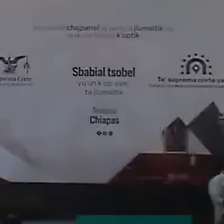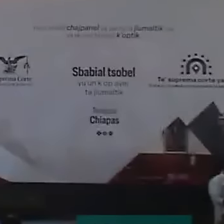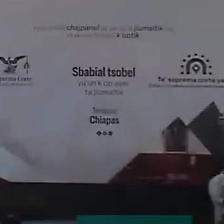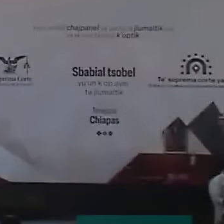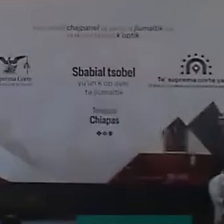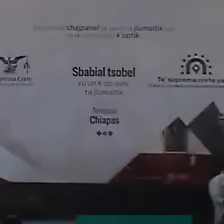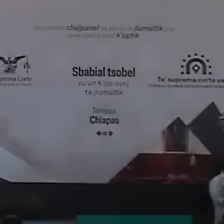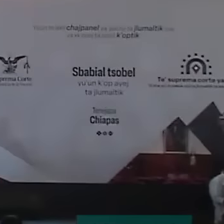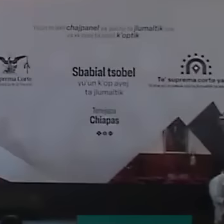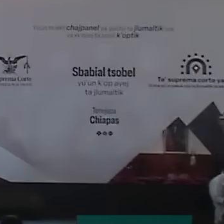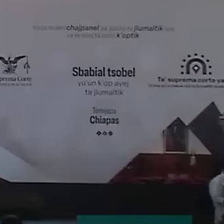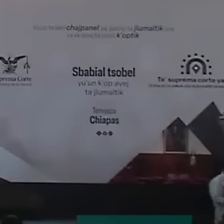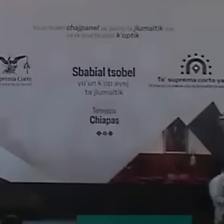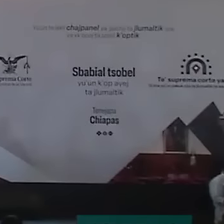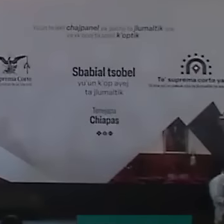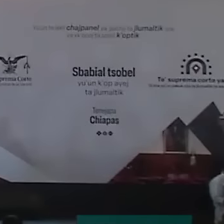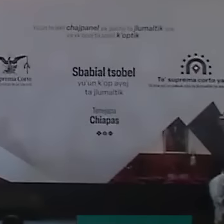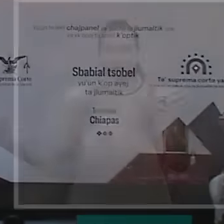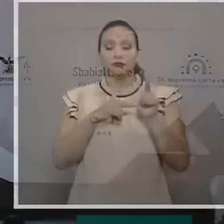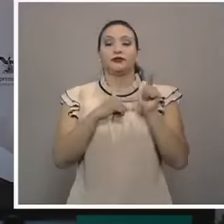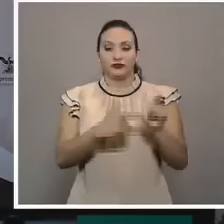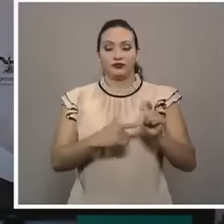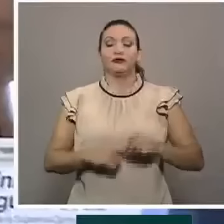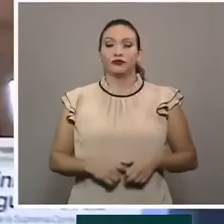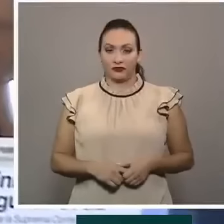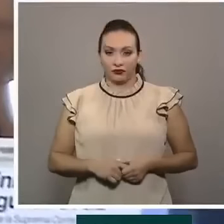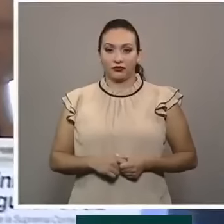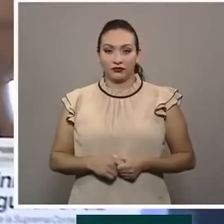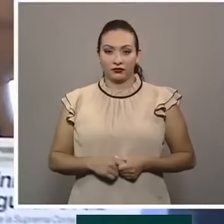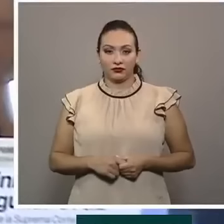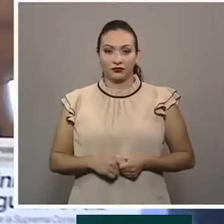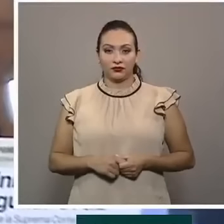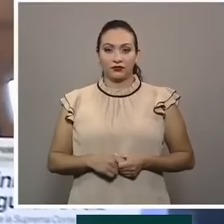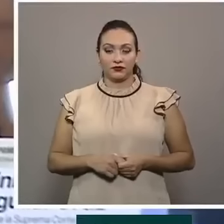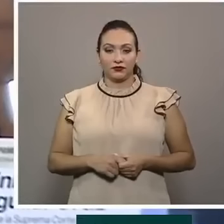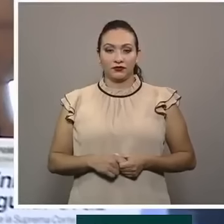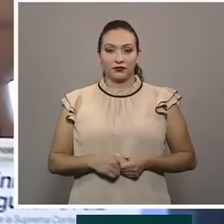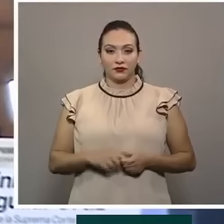Gracias. Continuamos, ministra. Gracias, ministro. El reconocimiento de la libre determinación y